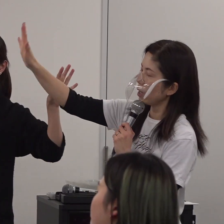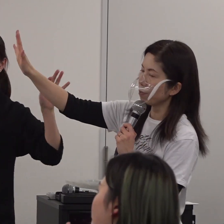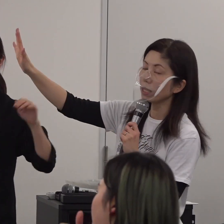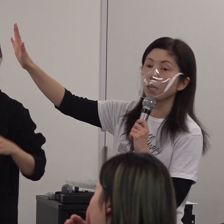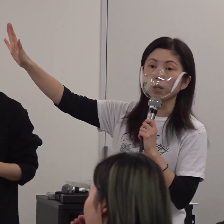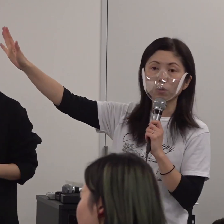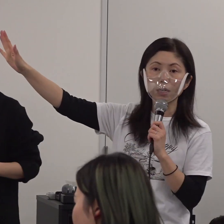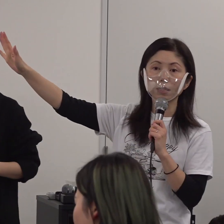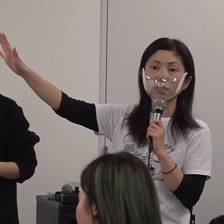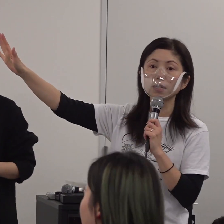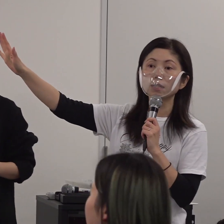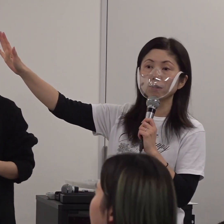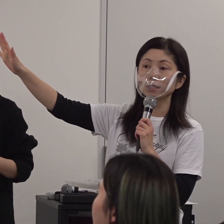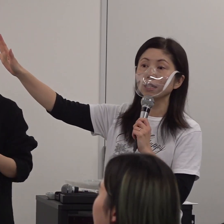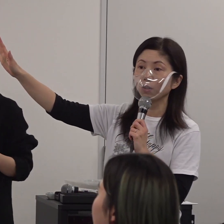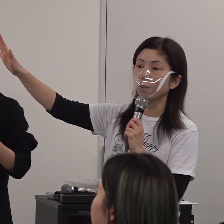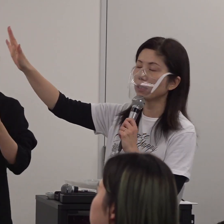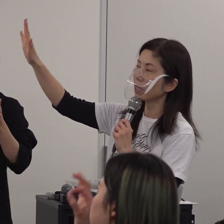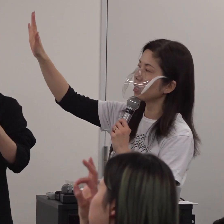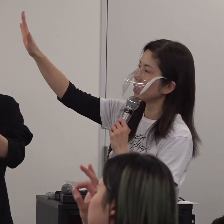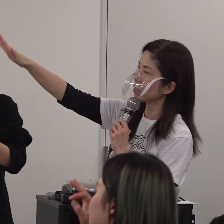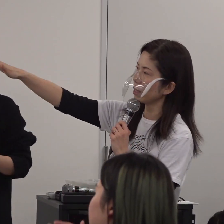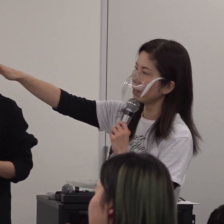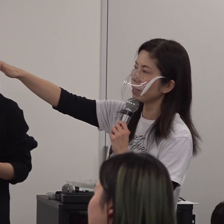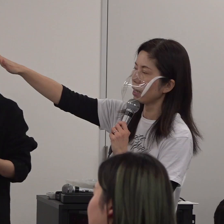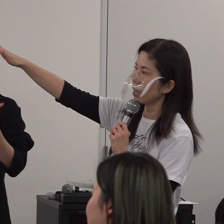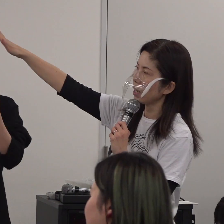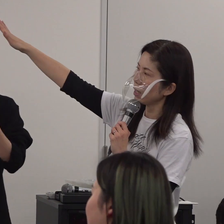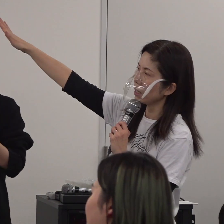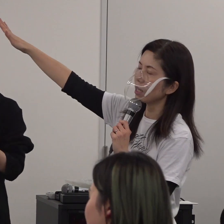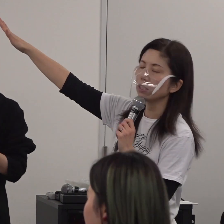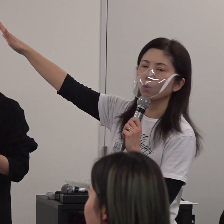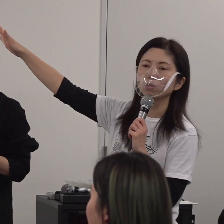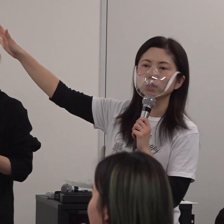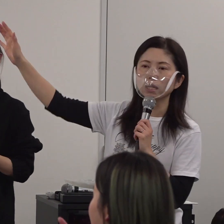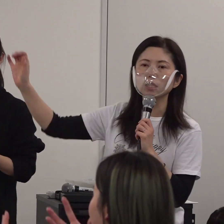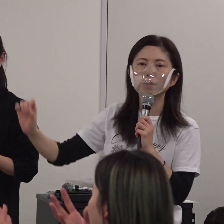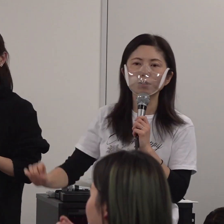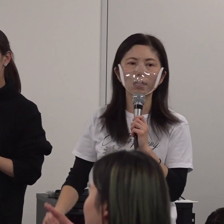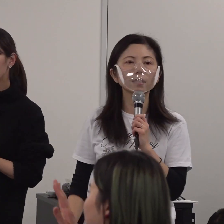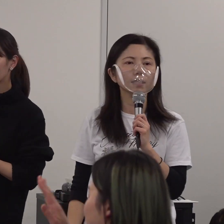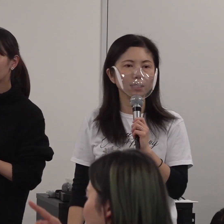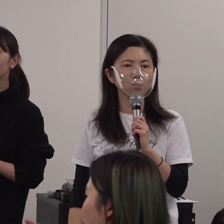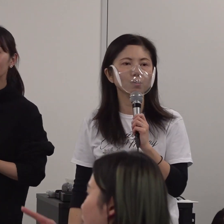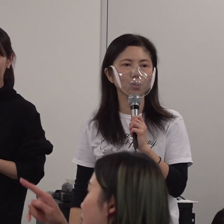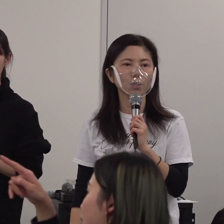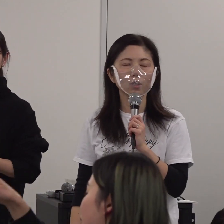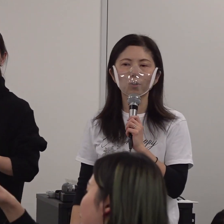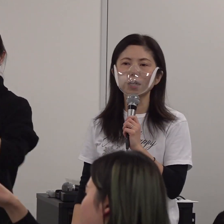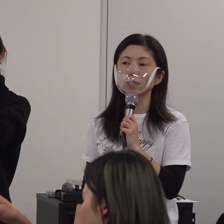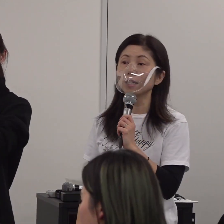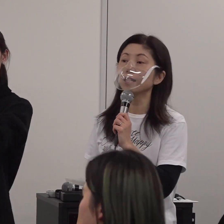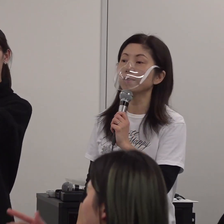まだご覧でない方はぜひ終わってからですね出て左奥にあります展示ルームをご覧になってみてください